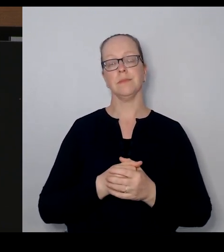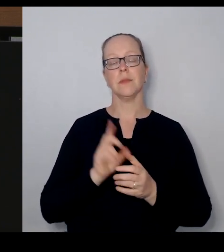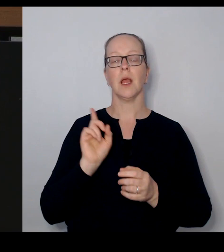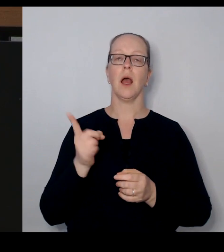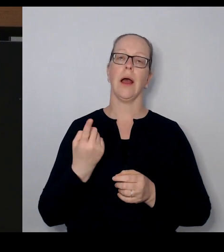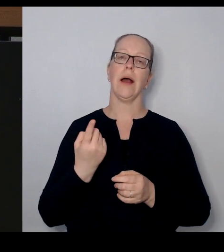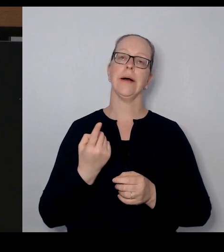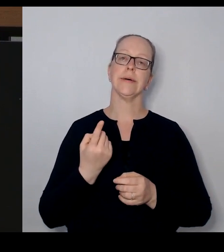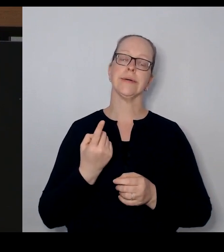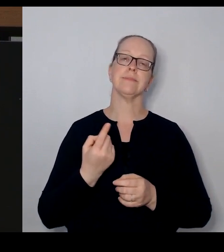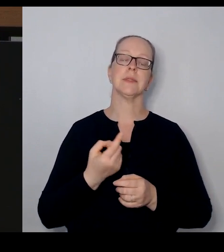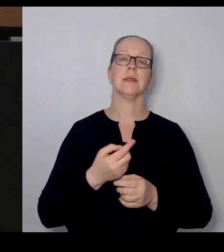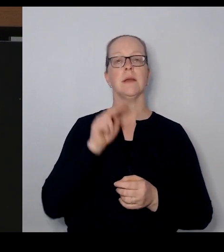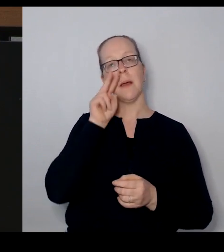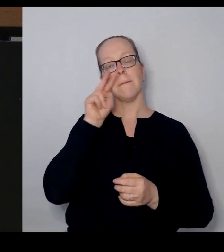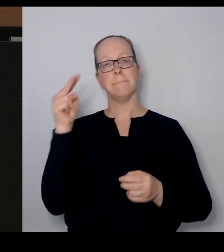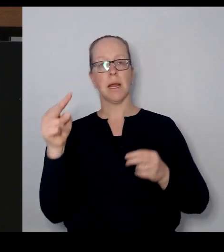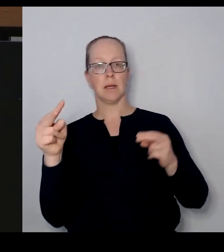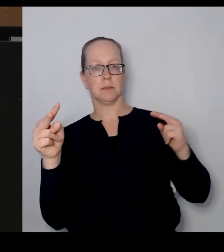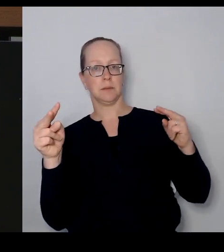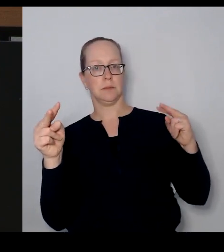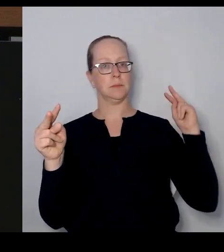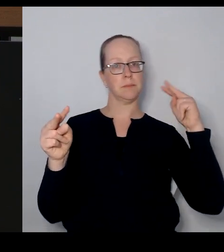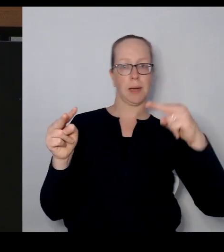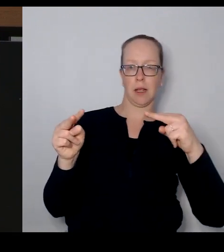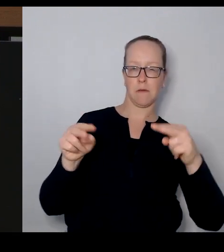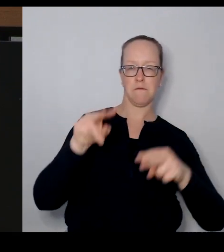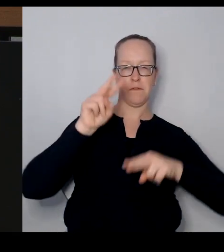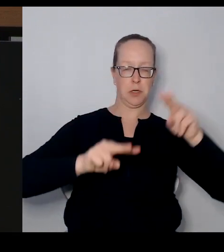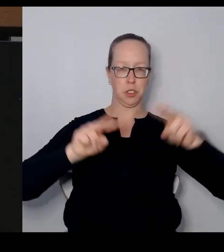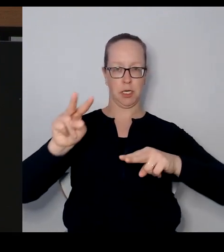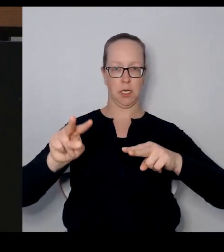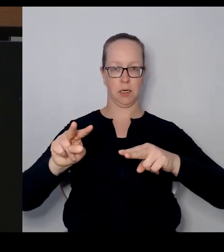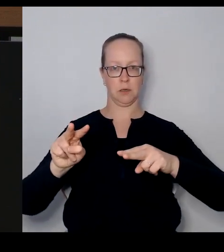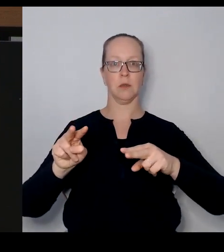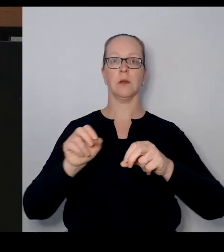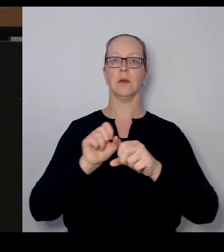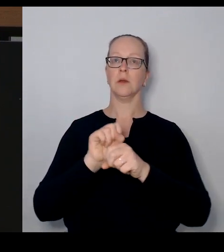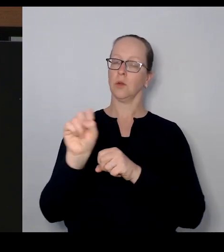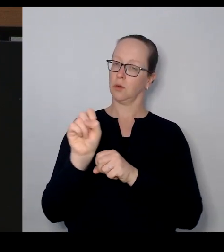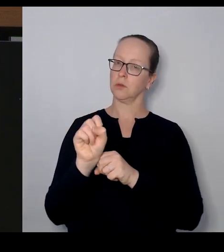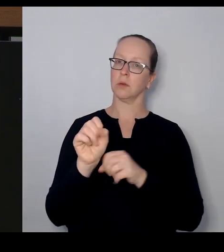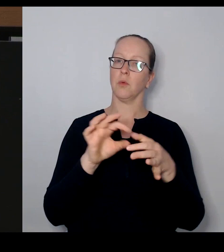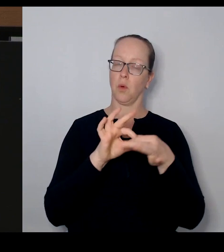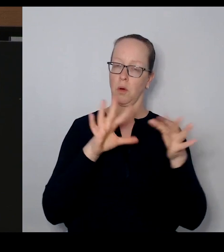Vertrauen in den Staat und in die Demokratie zu stärken. Und das können wir in diesen Zeiten brauchen.